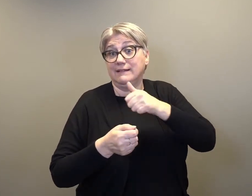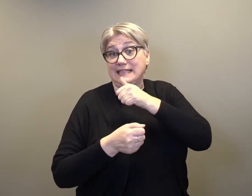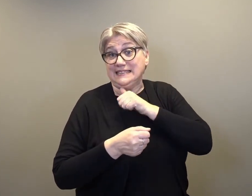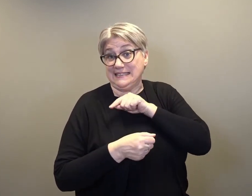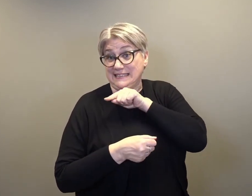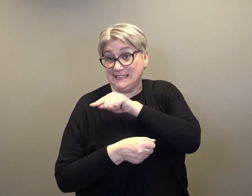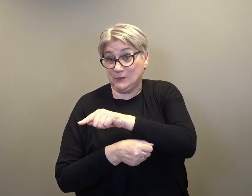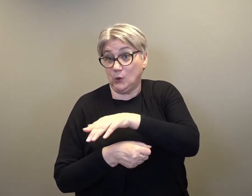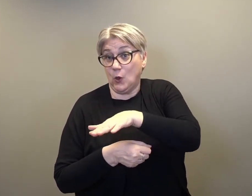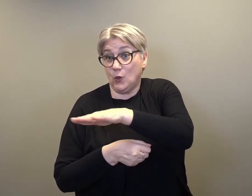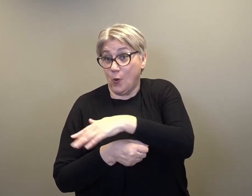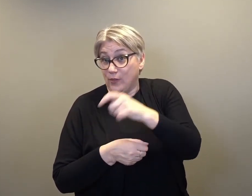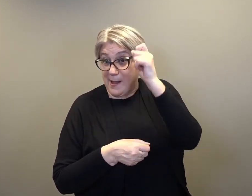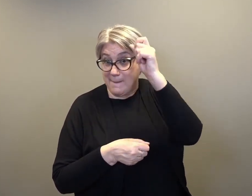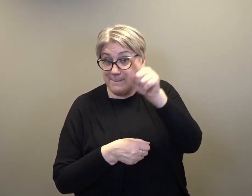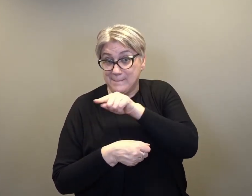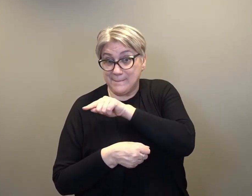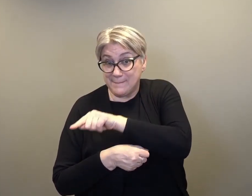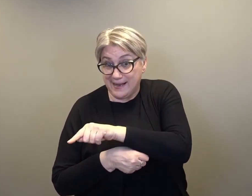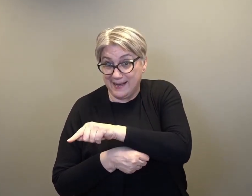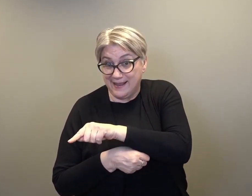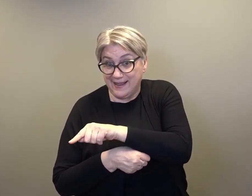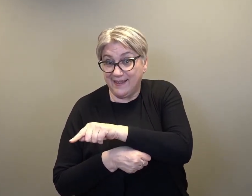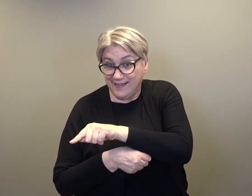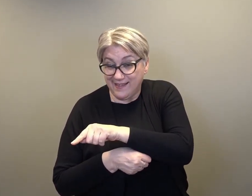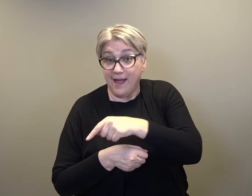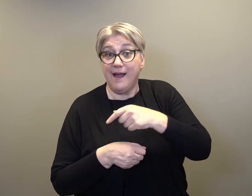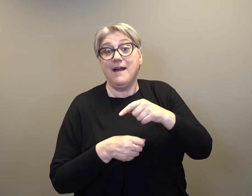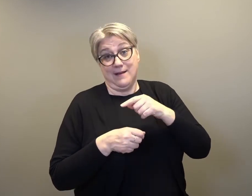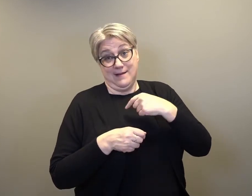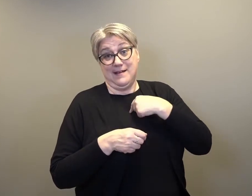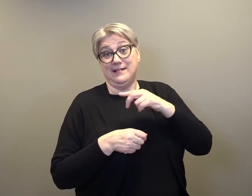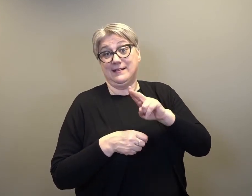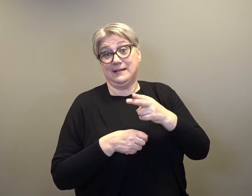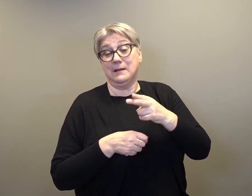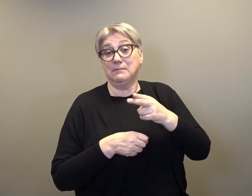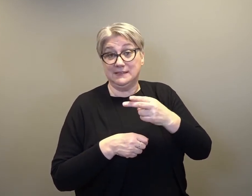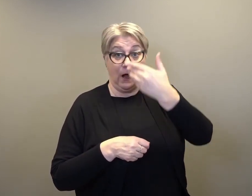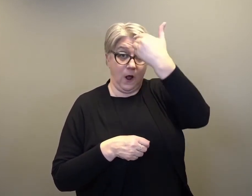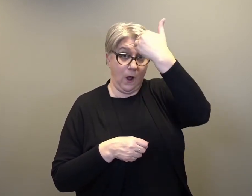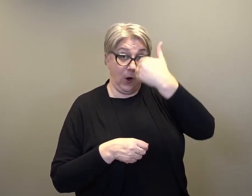af íslenskri þjóðmenningu. Segja má að ég sé hálfur